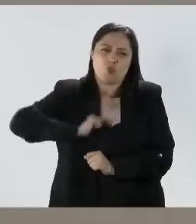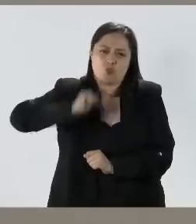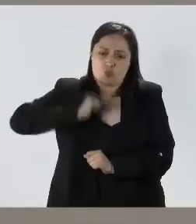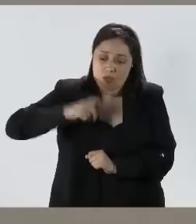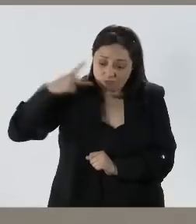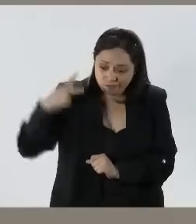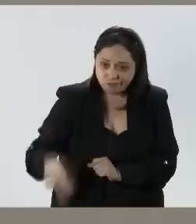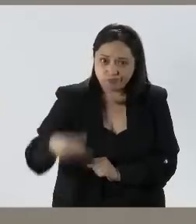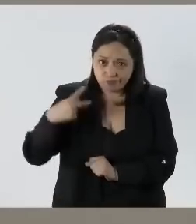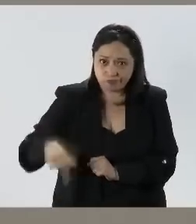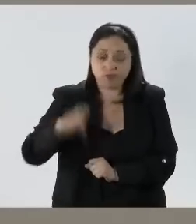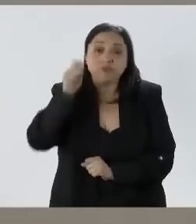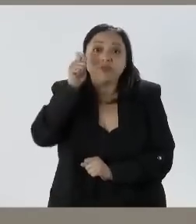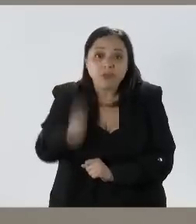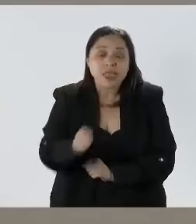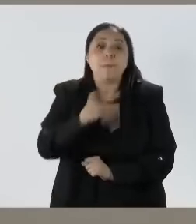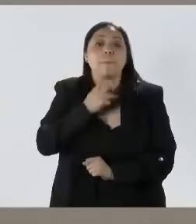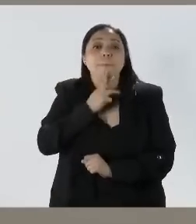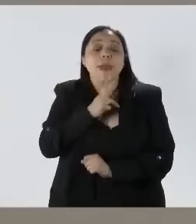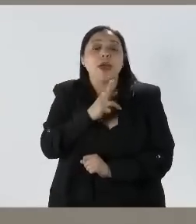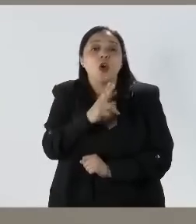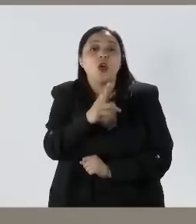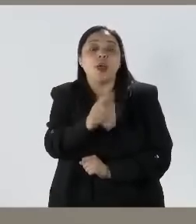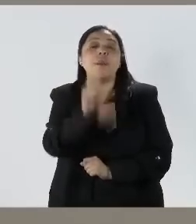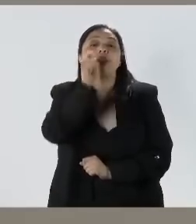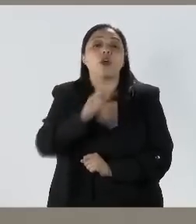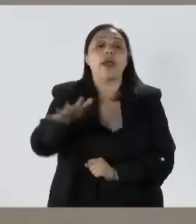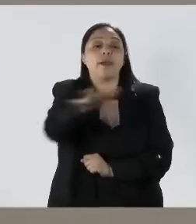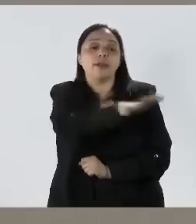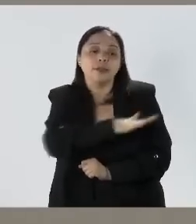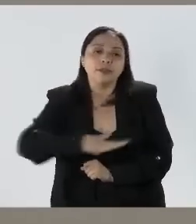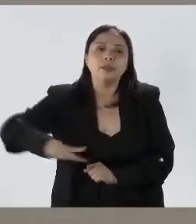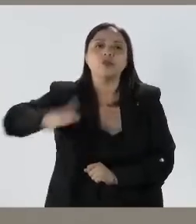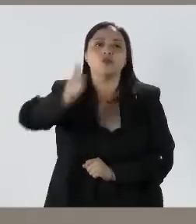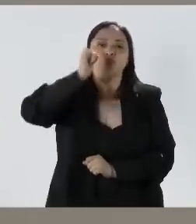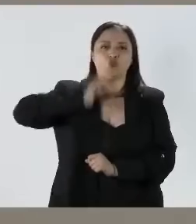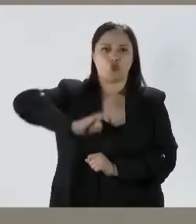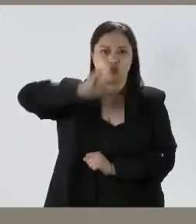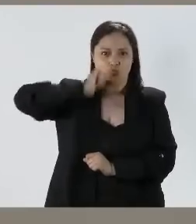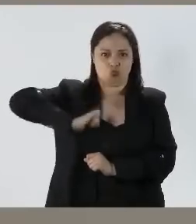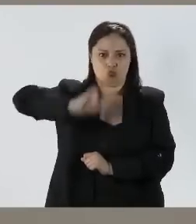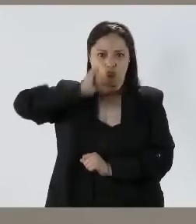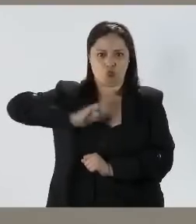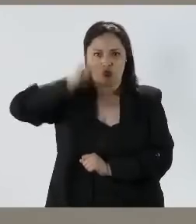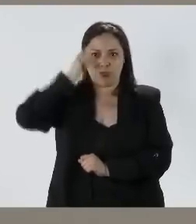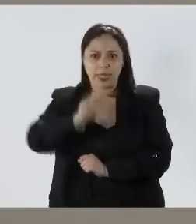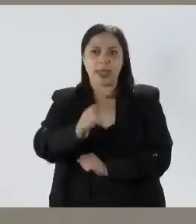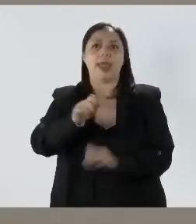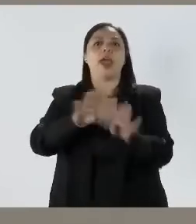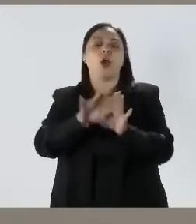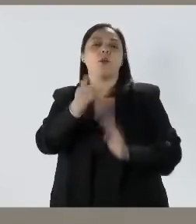iniciamos el mejoramiento de los barrios ancestrales con el programa yolot anagua